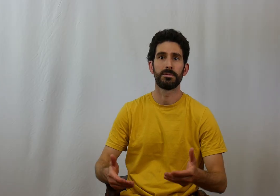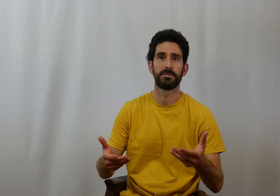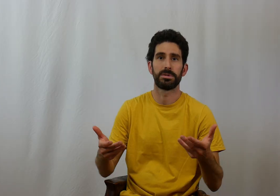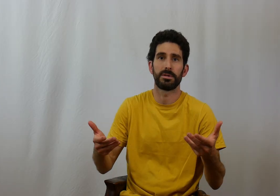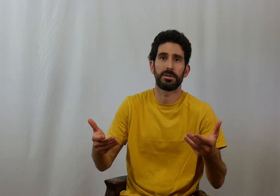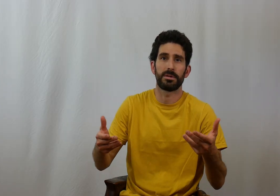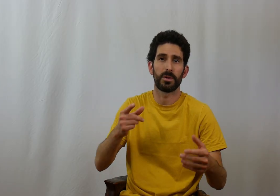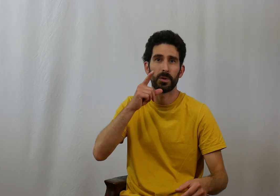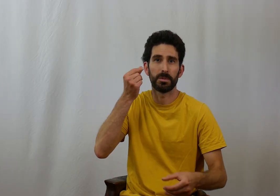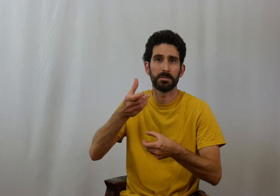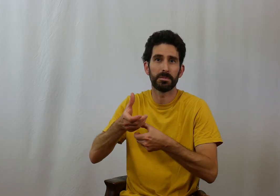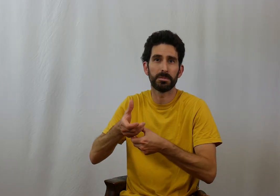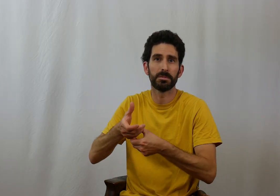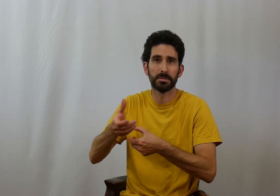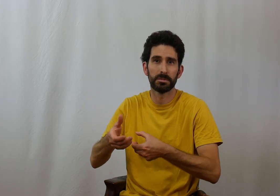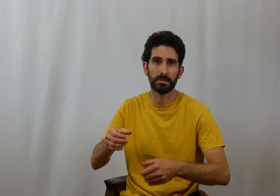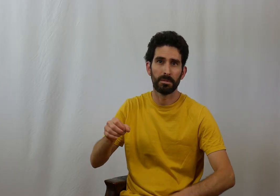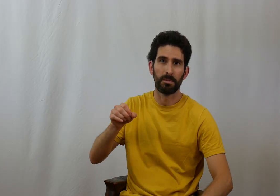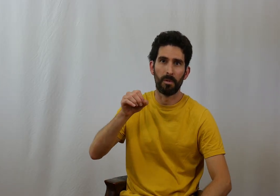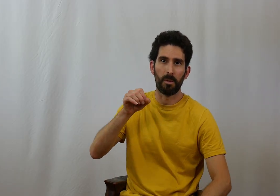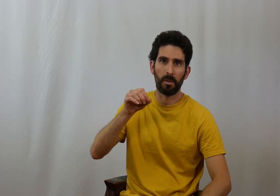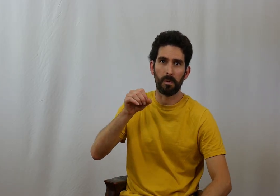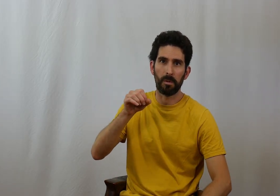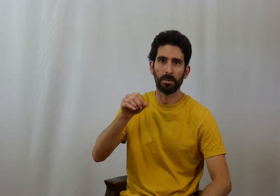Ben... Faire une fellation à un homme.